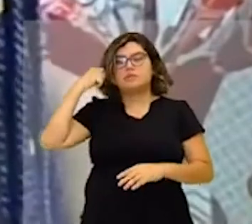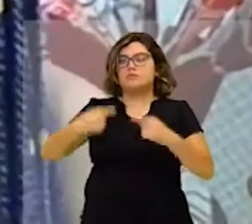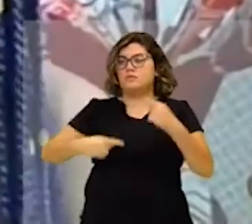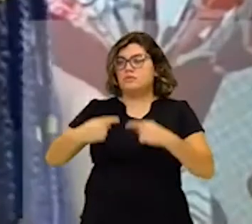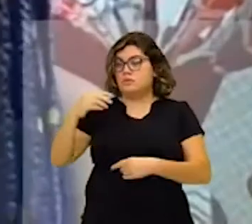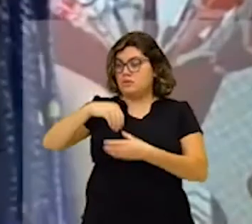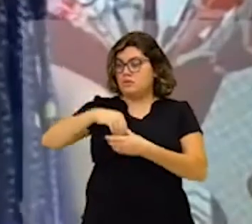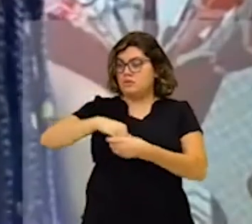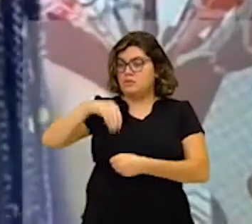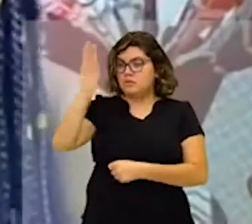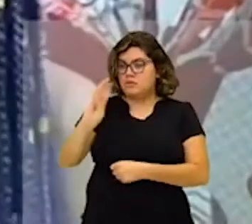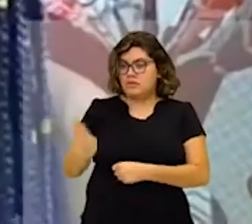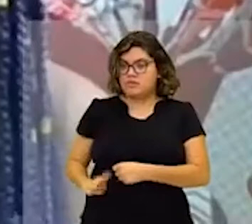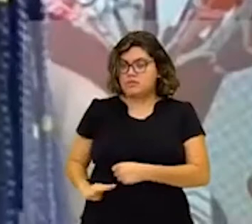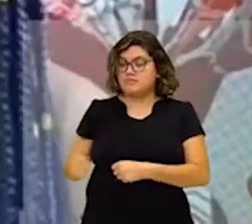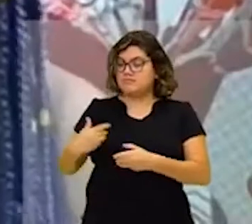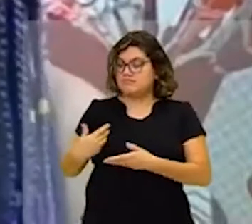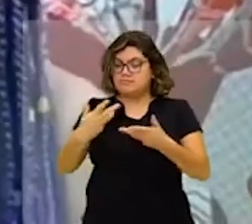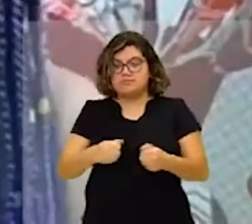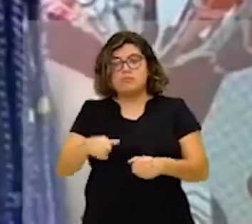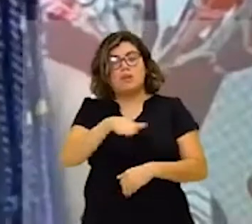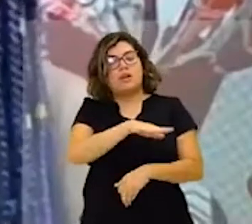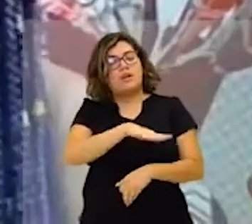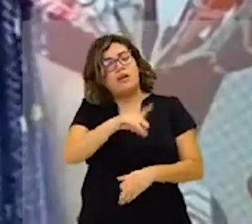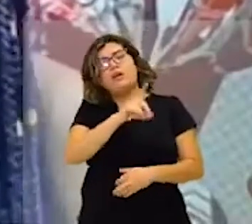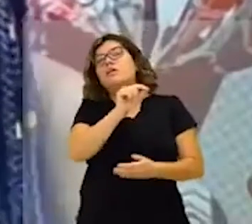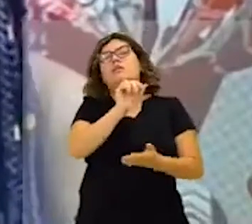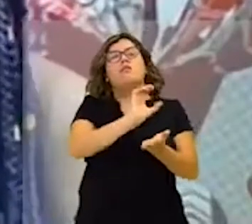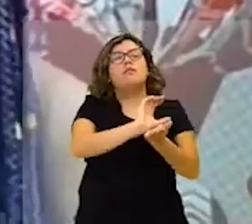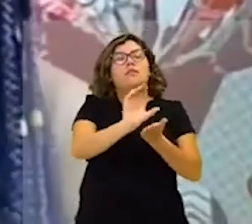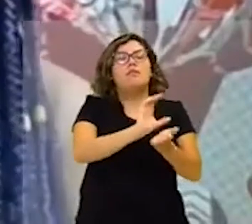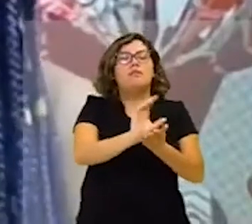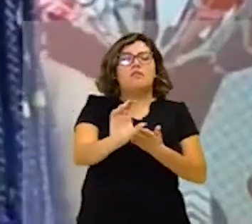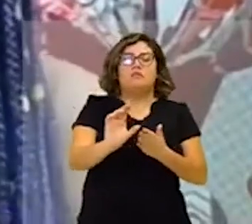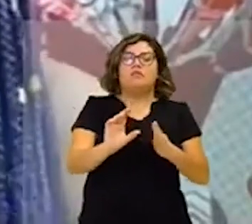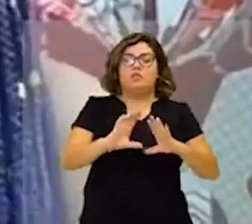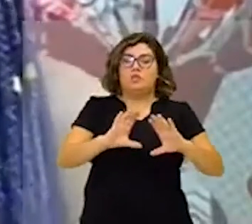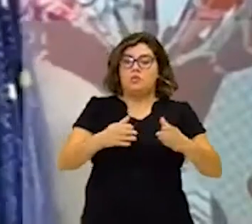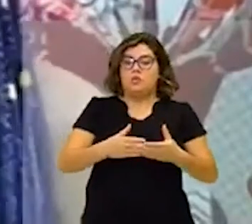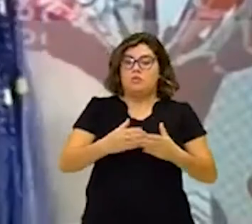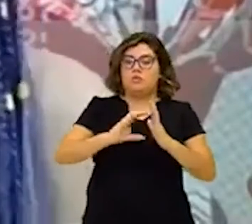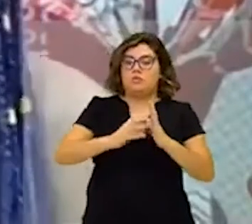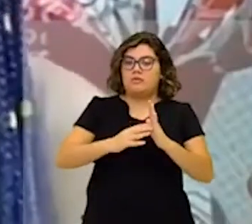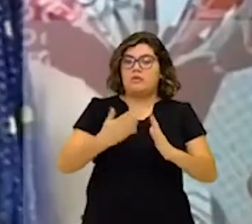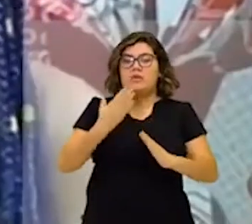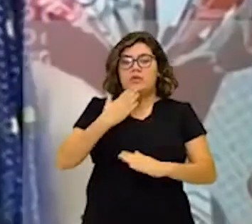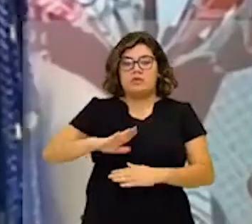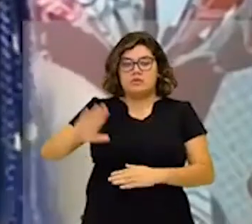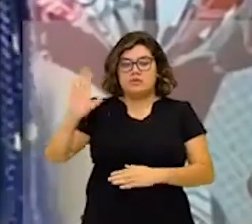na parte de financiamento das candidaturas coletivas como Aquela cimento tecedeiro já